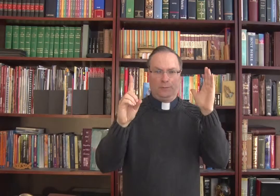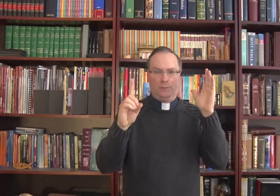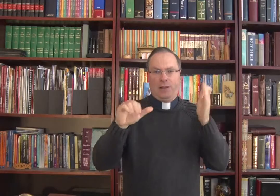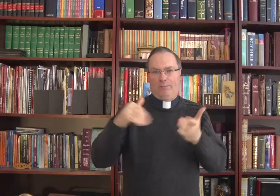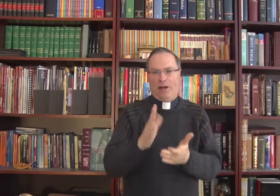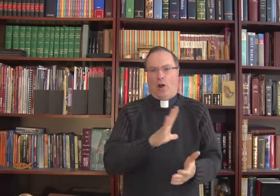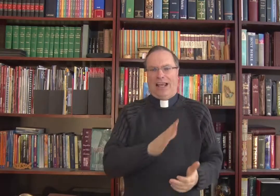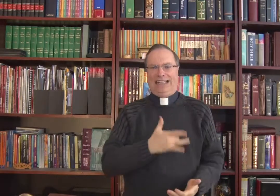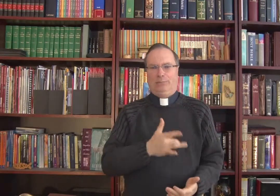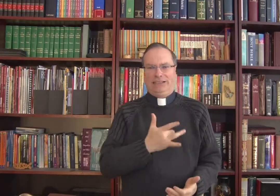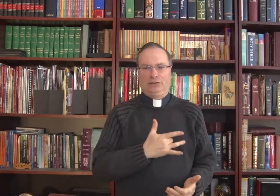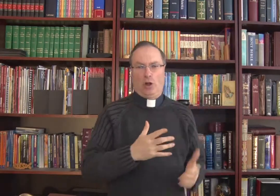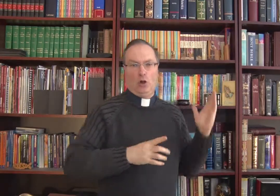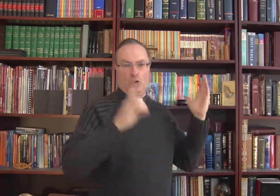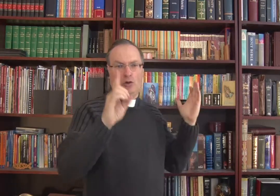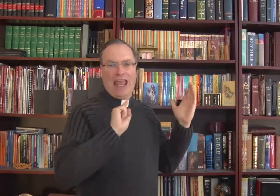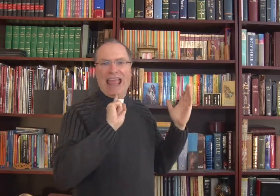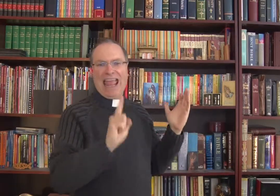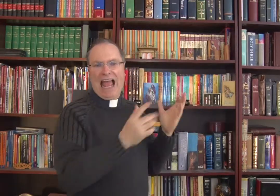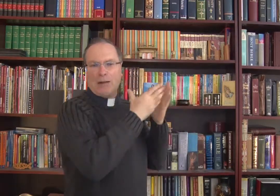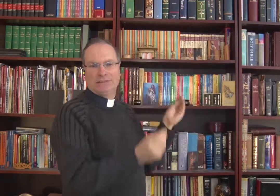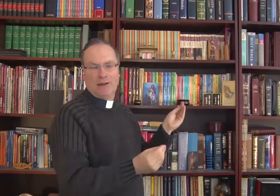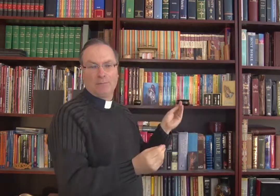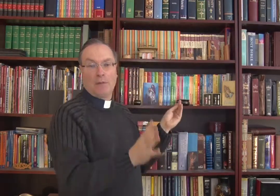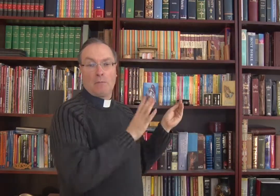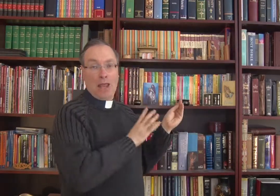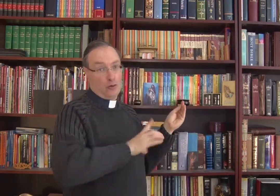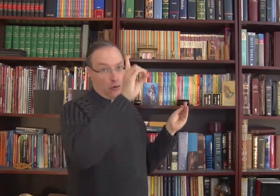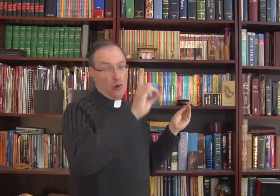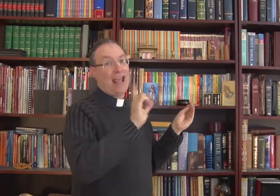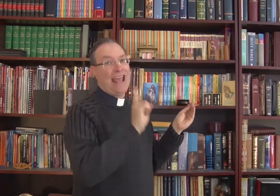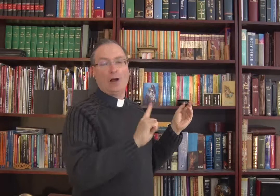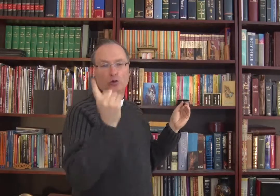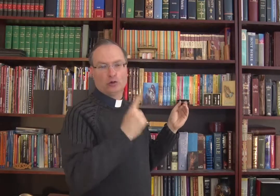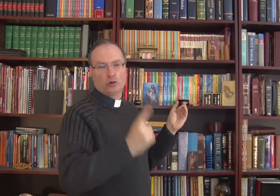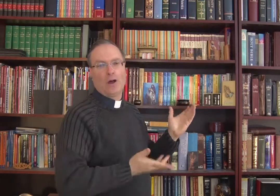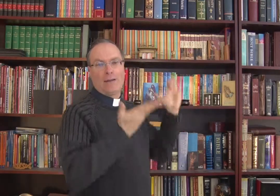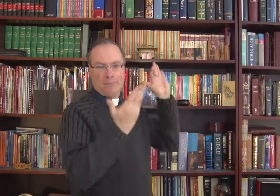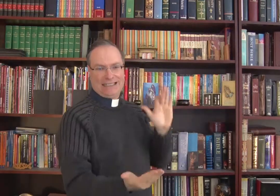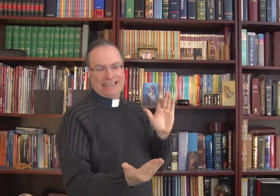car on a l’impression que Dieu est absent, mais Dieu est toujours présent,